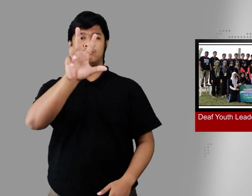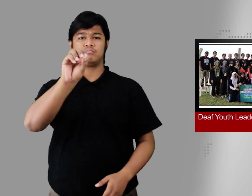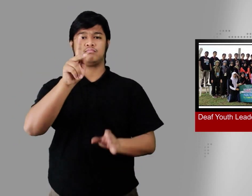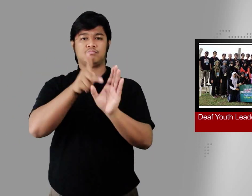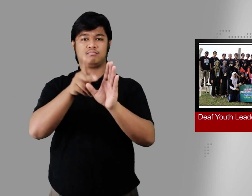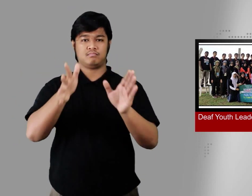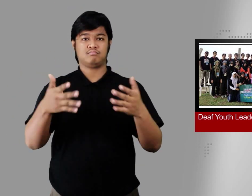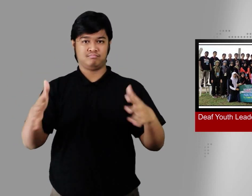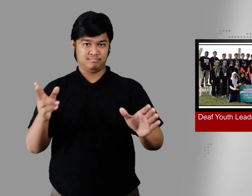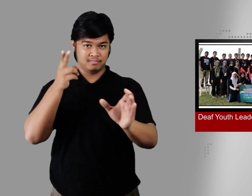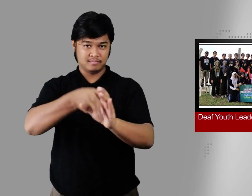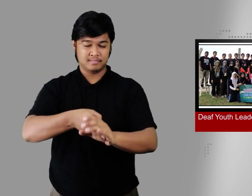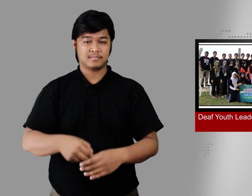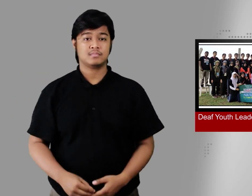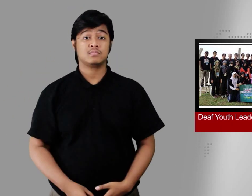30 peserta dari pelbagai negeri telah menyertai.